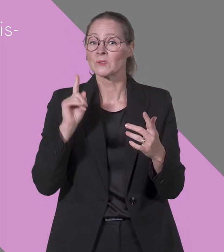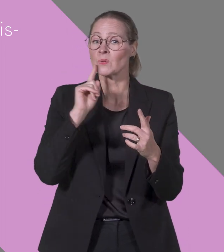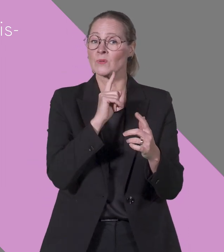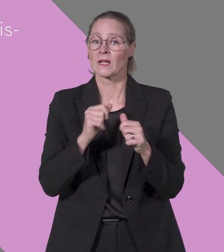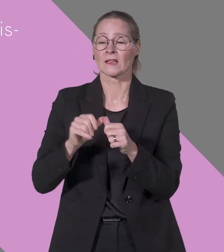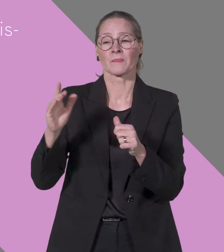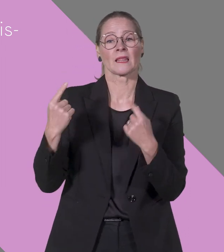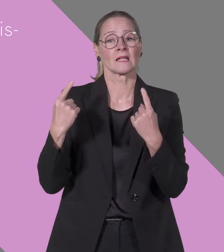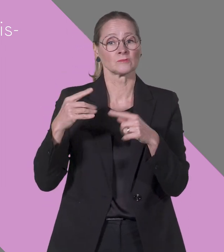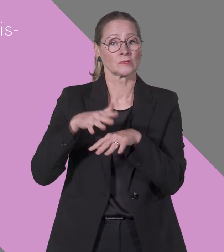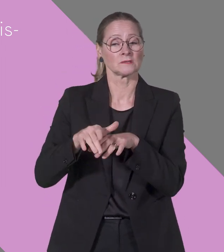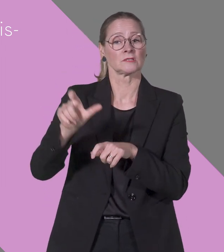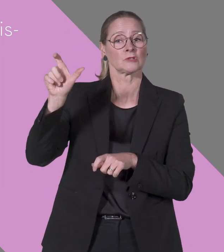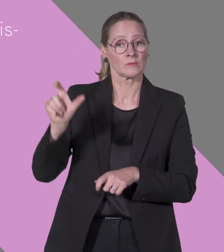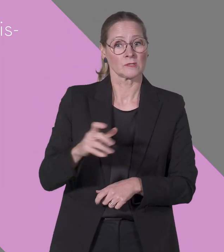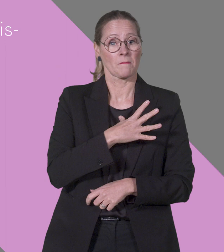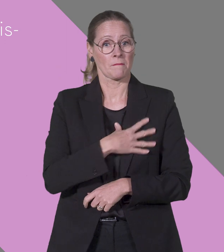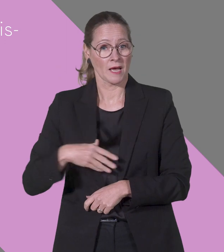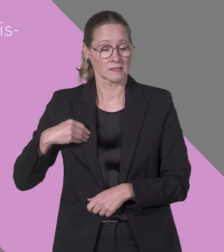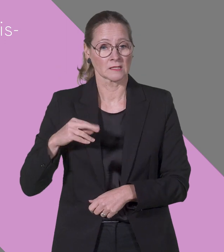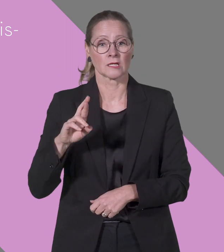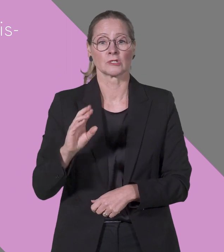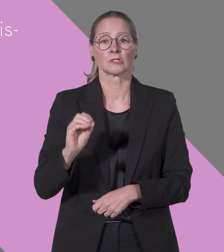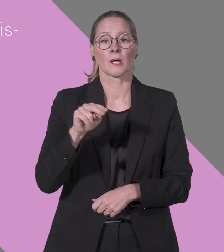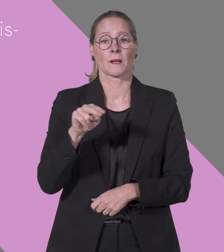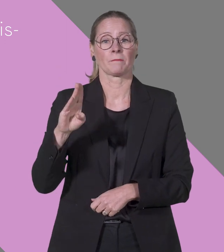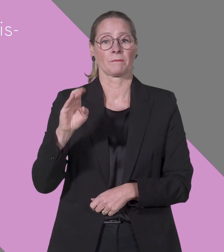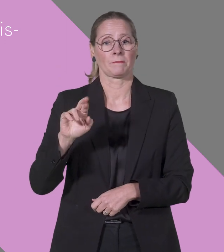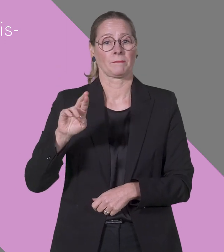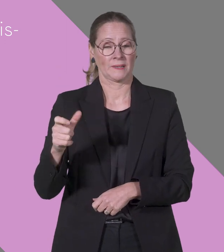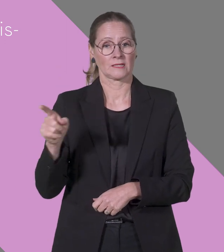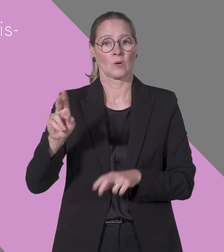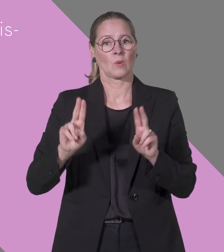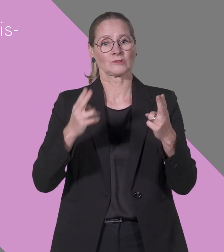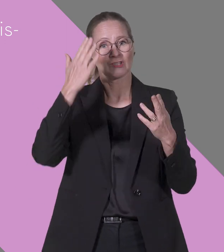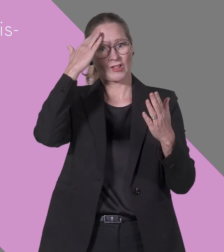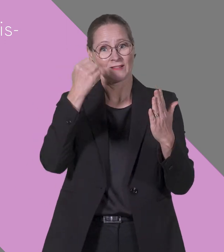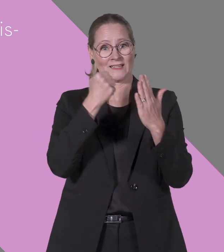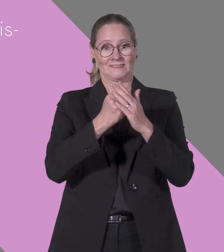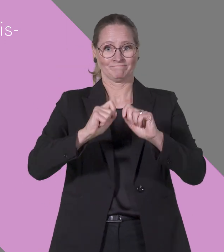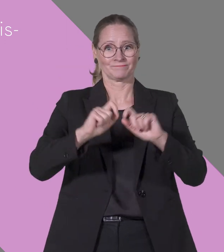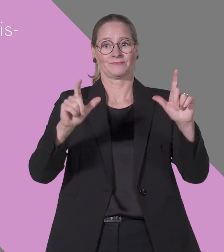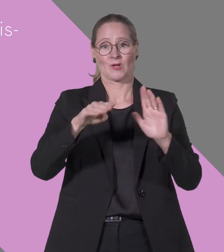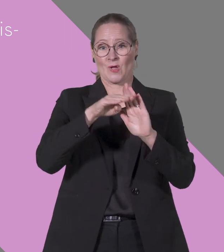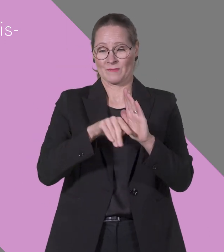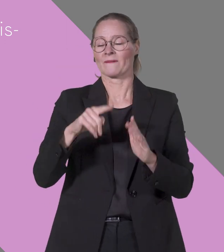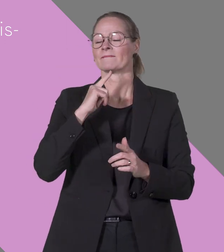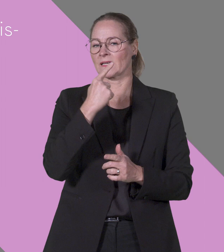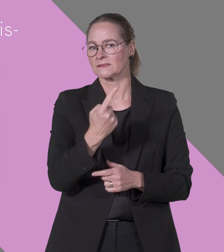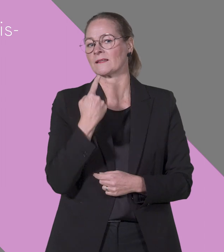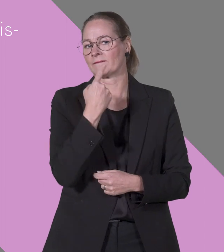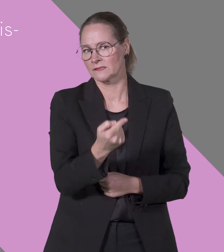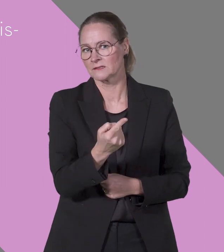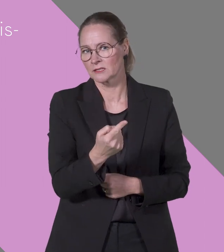Kuurojen Liiton erityisasiantuntija Marika Rönnberg uudessa tietoiskussamme.